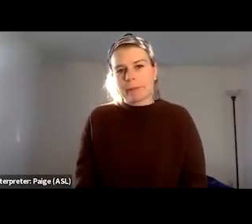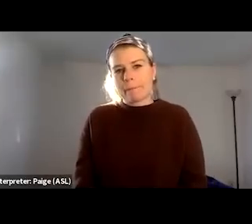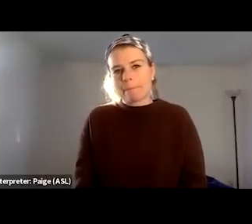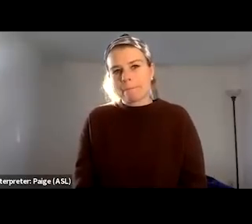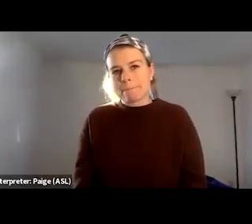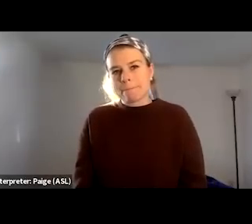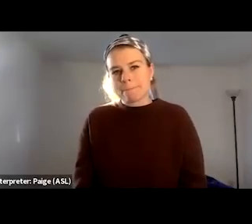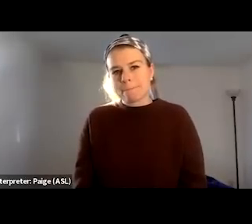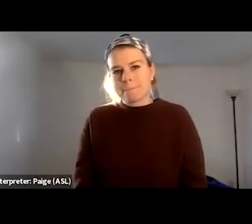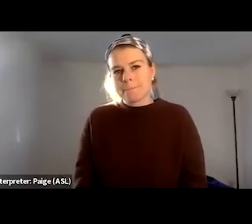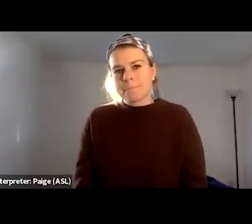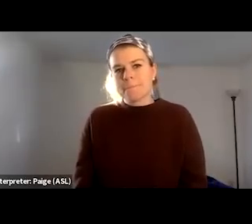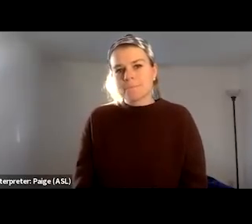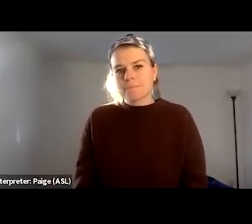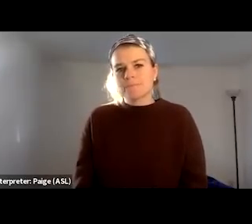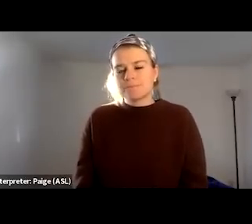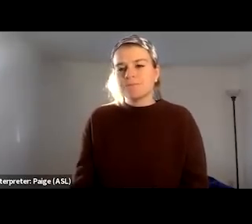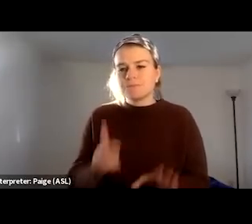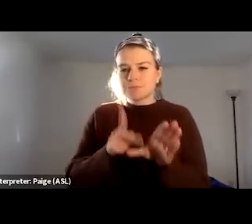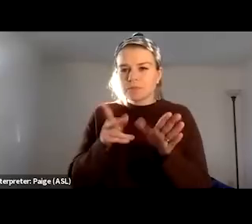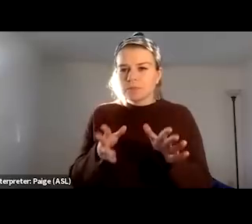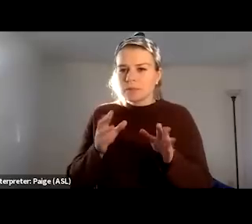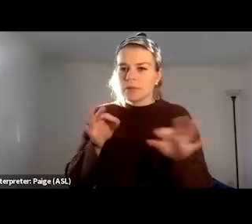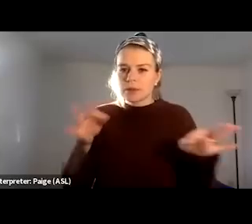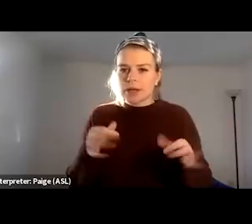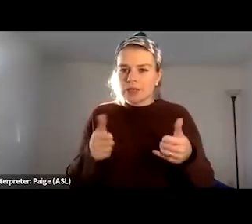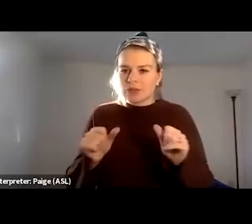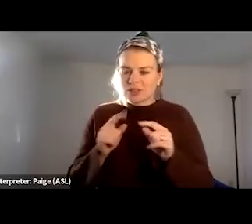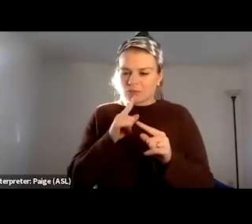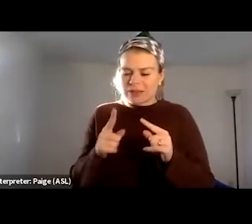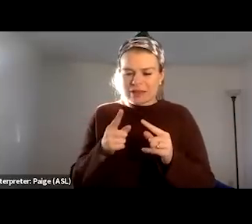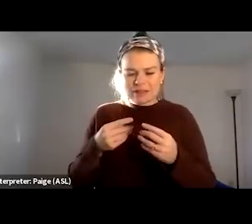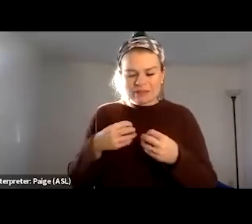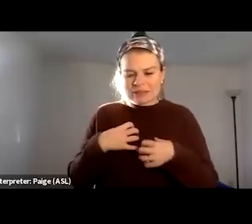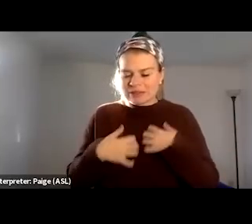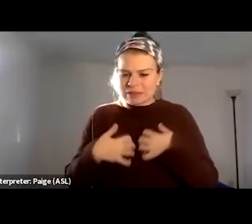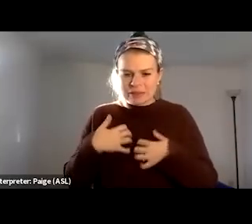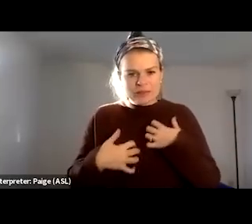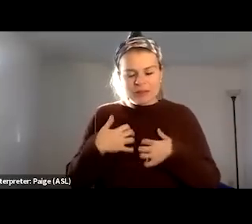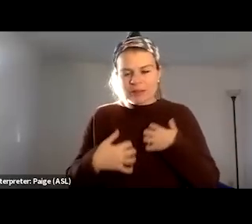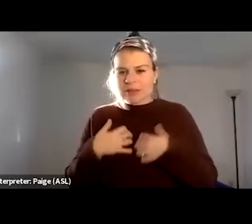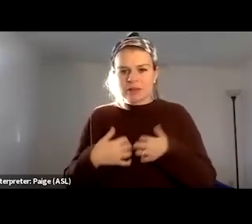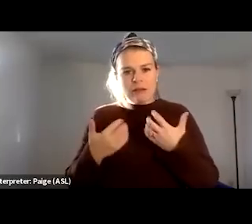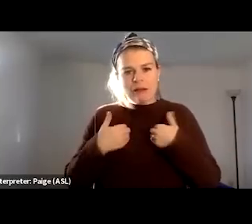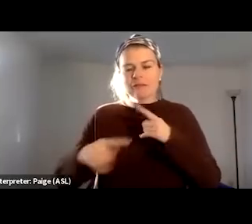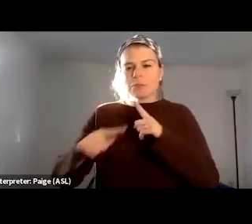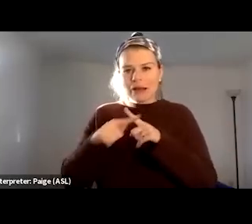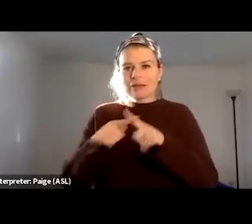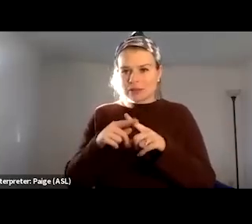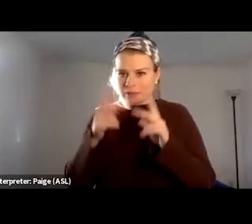Los participantes describieron tratar de lidiar con esto y crear una visibilidad positiva para otros con el fin de influir en su soledad.